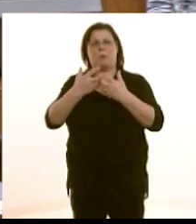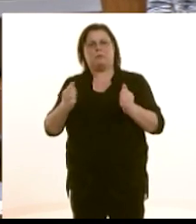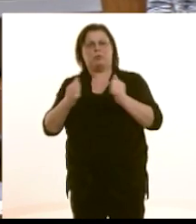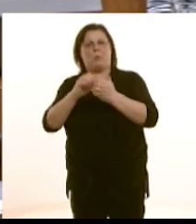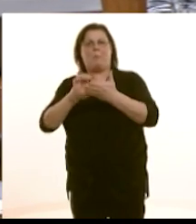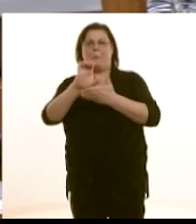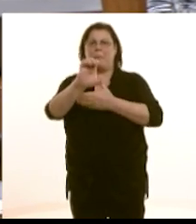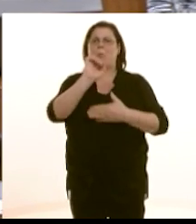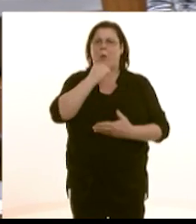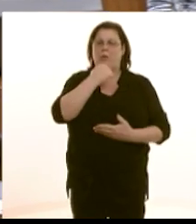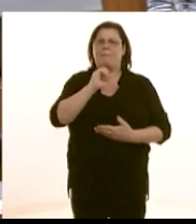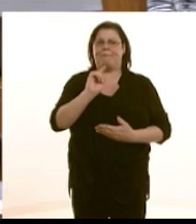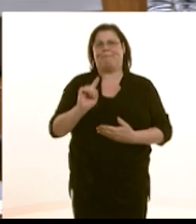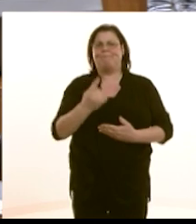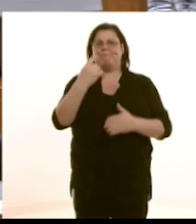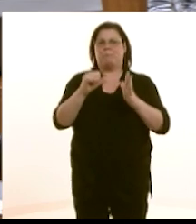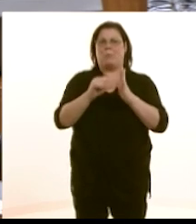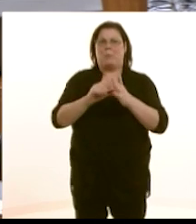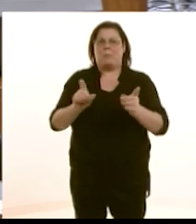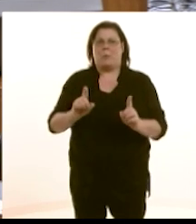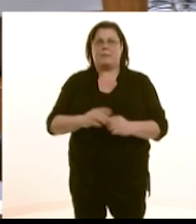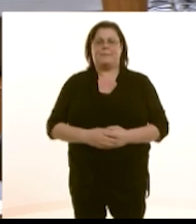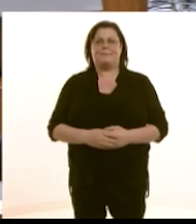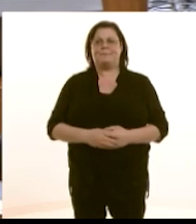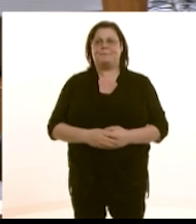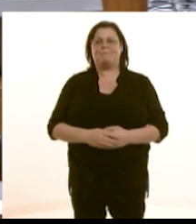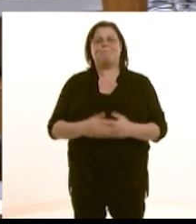cael eu talu. Un oír problemau gydag, er enghraifft, ffermydd trawsffiniol, yw nad